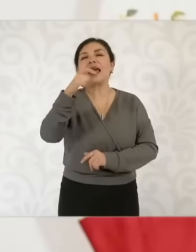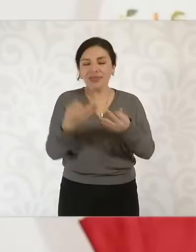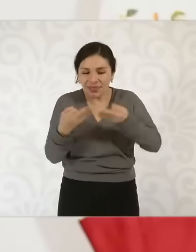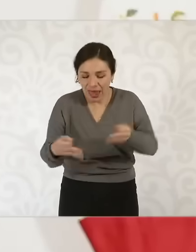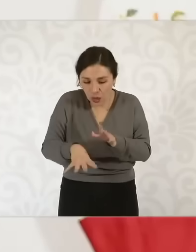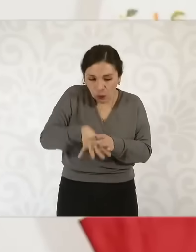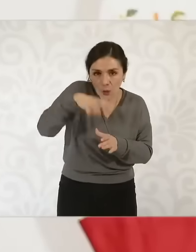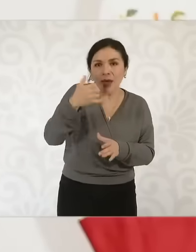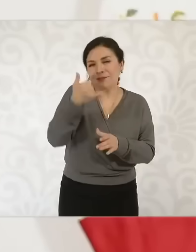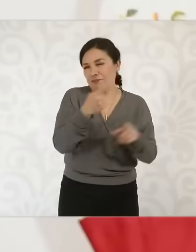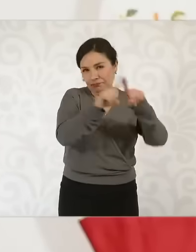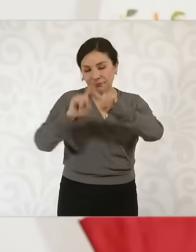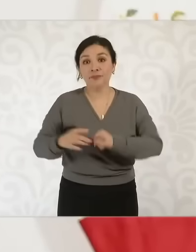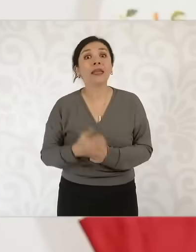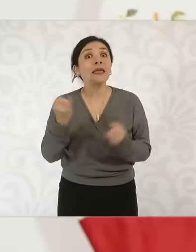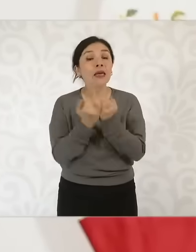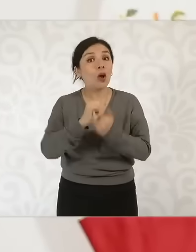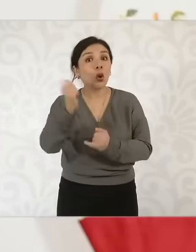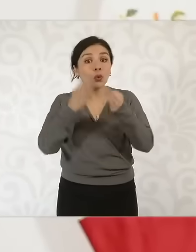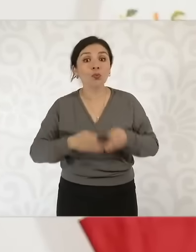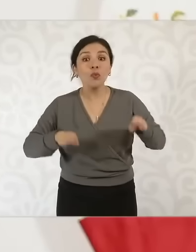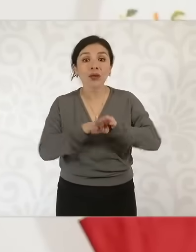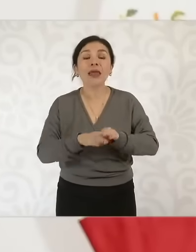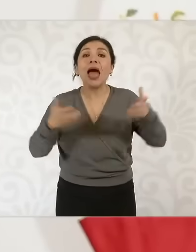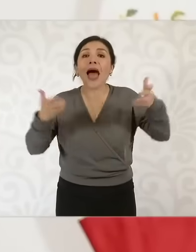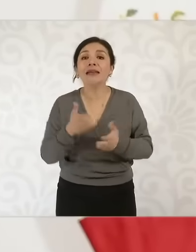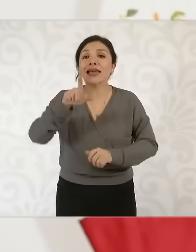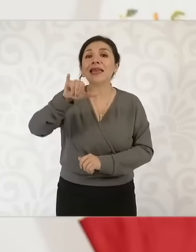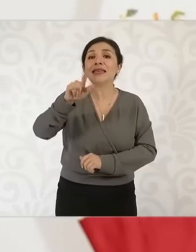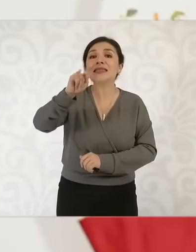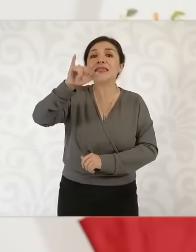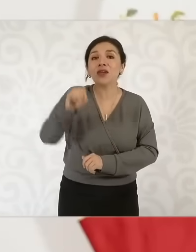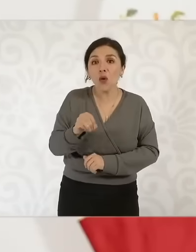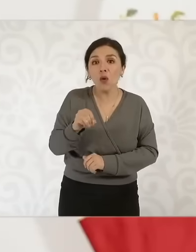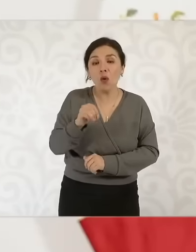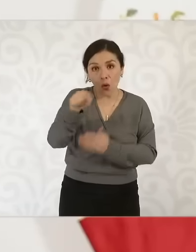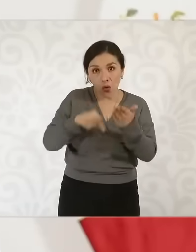también que es muy importante, destacable, es la producción de litio en en las almueras petroleras.